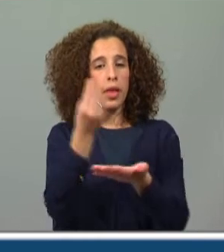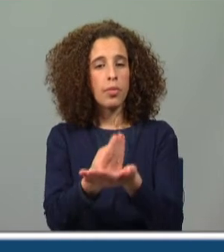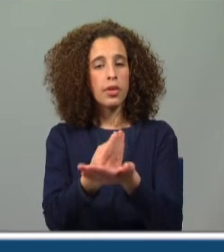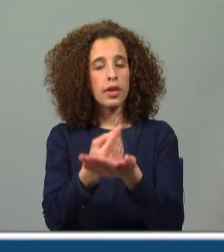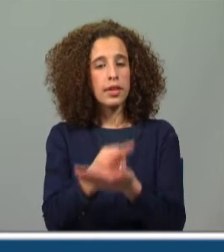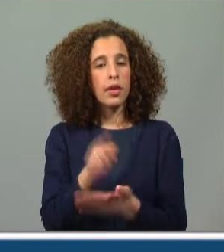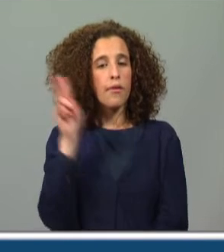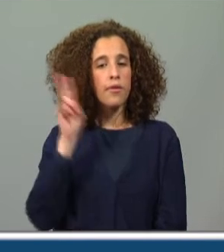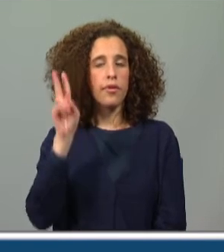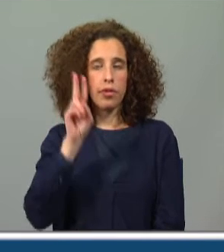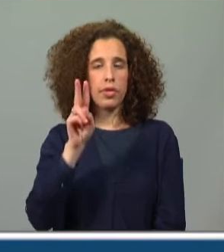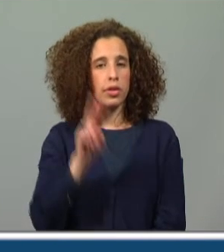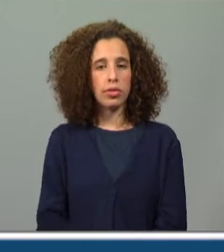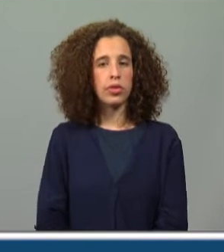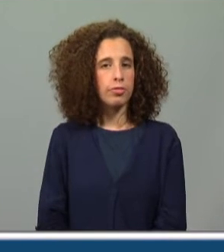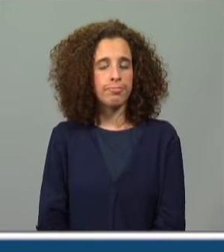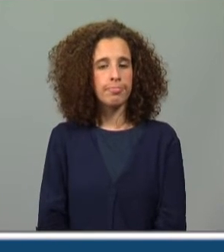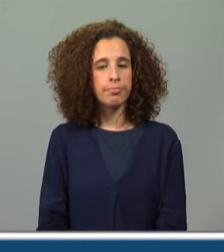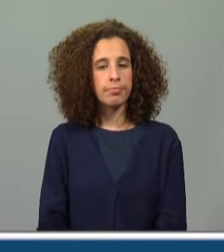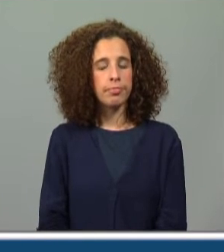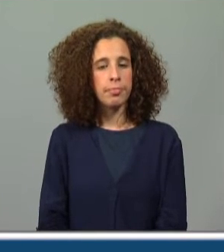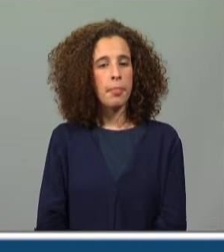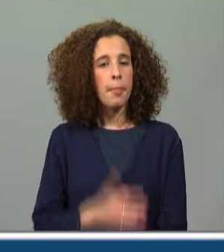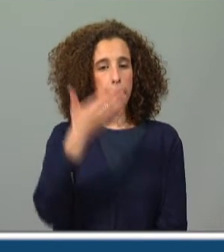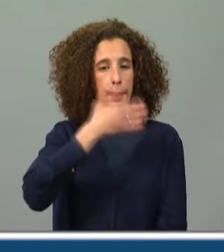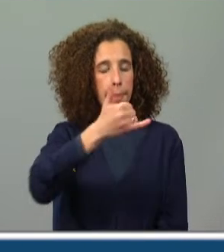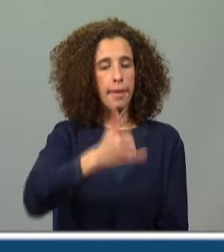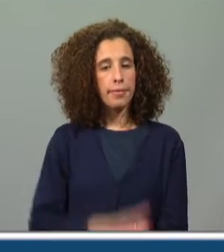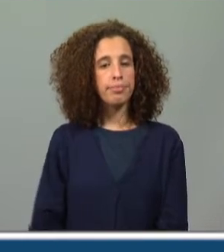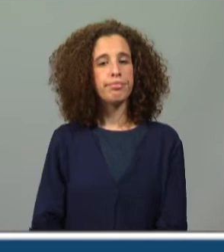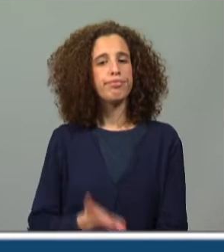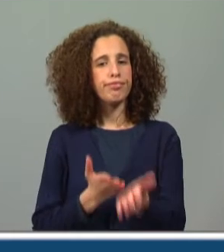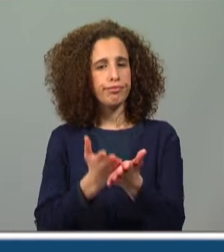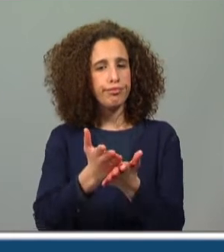tinha para ela um valor inestimável nos dias seguintes para prolongar a sensação 對她來說具有不可估量的價值。接下來的幾天延長感覺